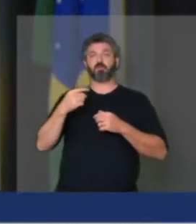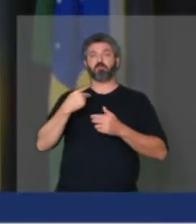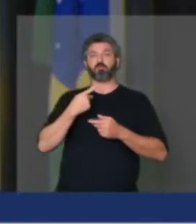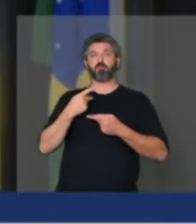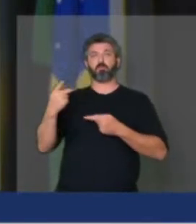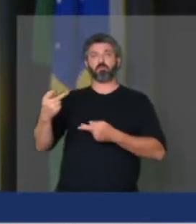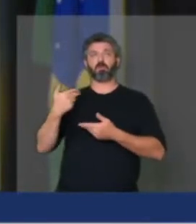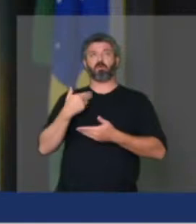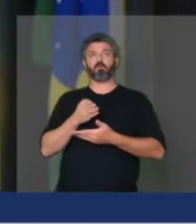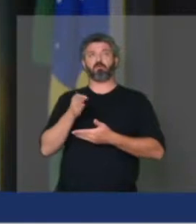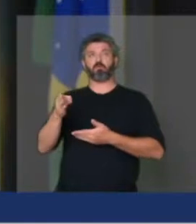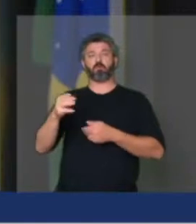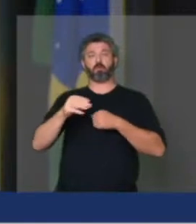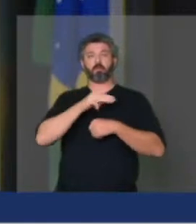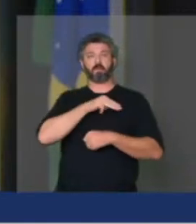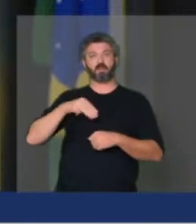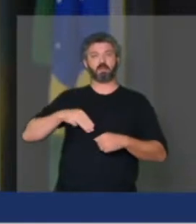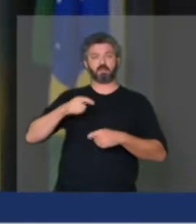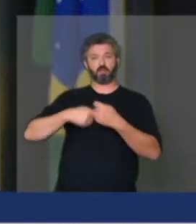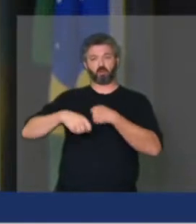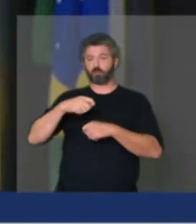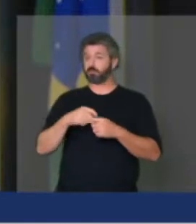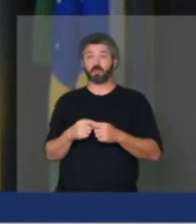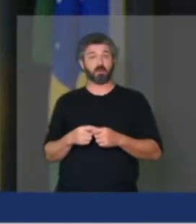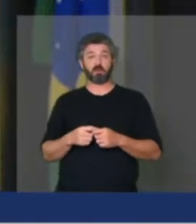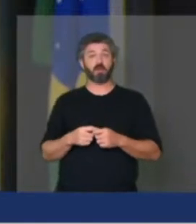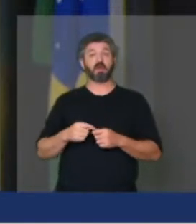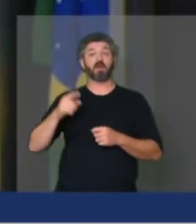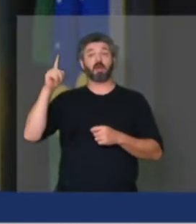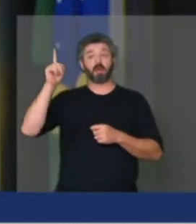DA ECONOMIA. DE RECURSOS... ORIUNDOS DA INICIATIVA PRIVADA QUE ELE CONQUISTOU COMO...